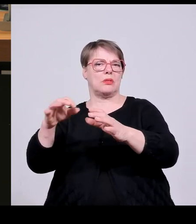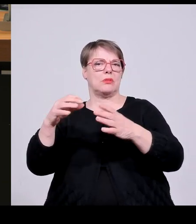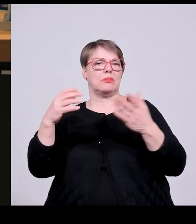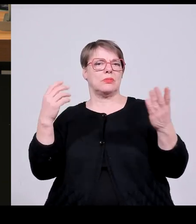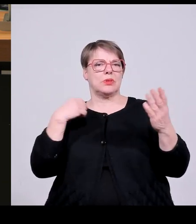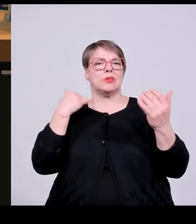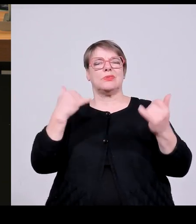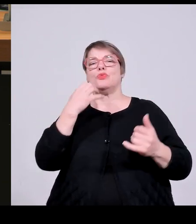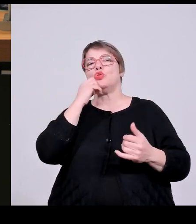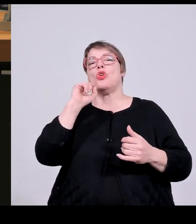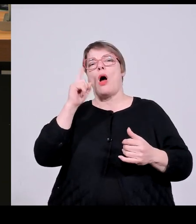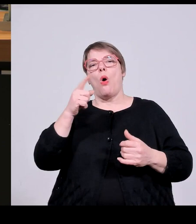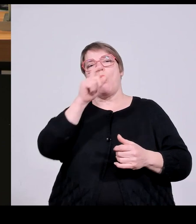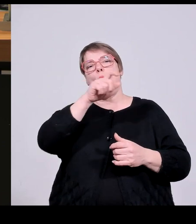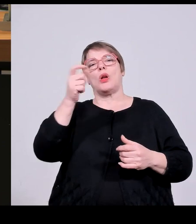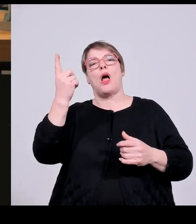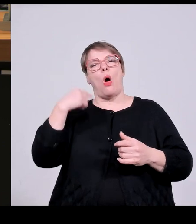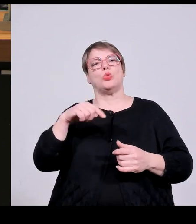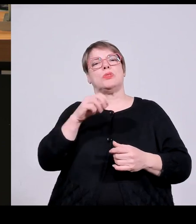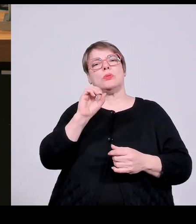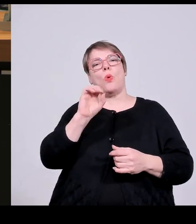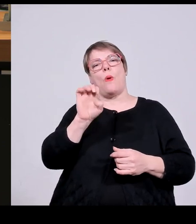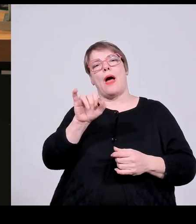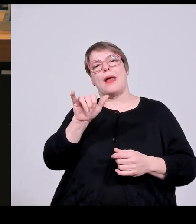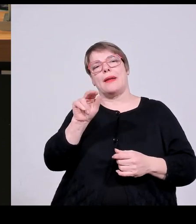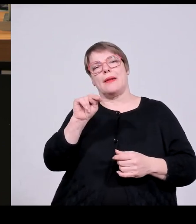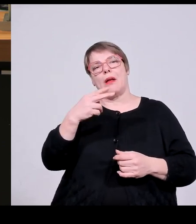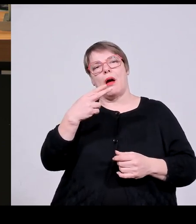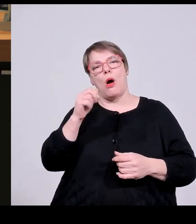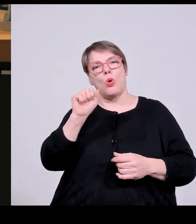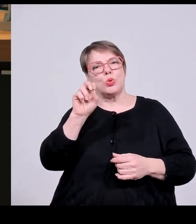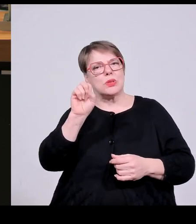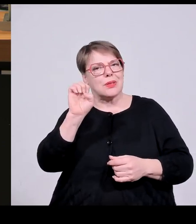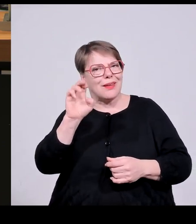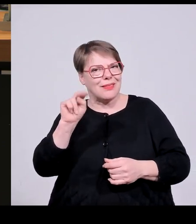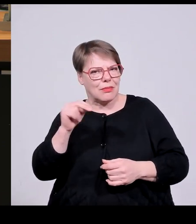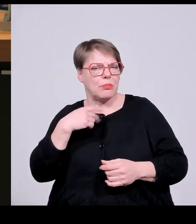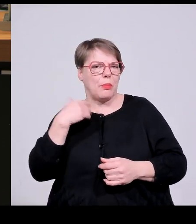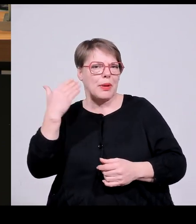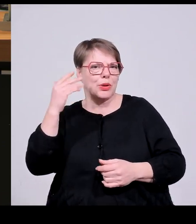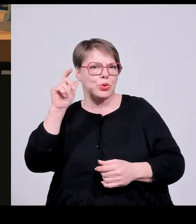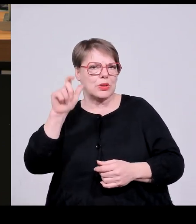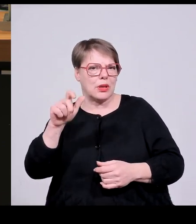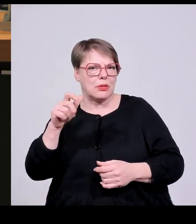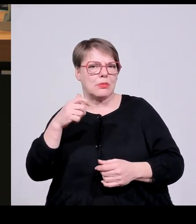schützen, ist doch schon ein richtig großer Fortschritt. Lassen Sie uns da entschieden voran schreiten. Wir als